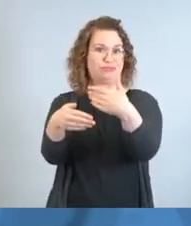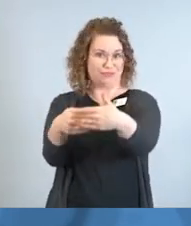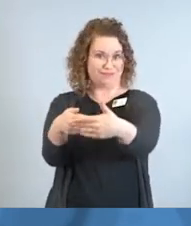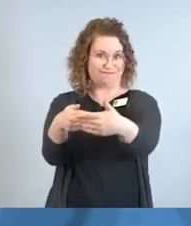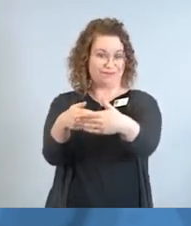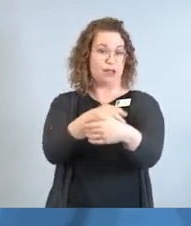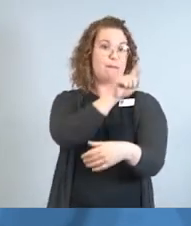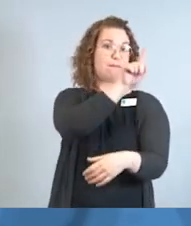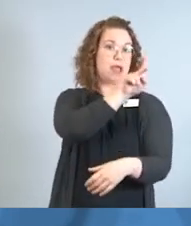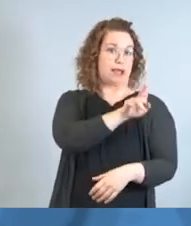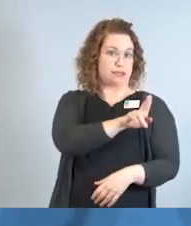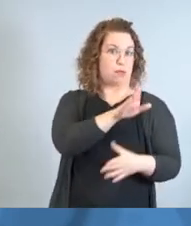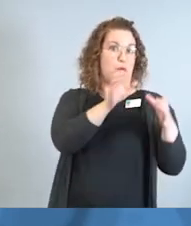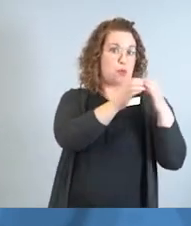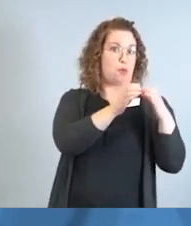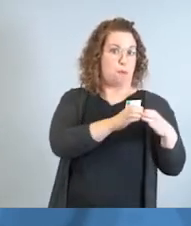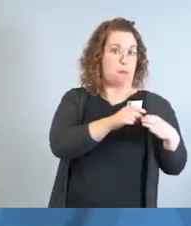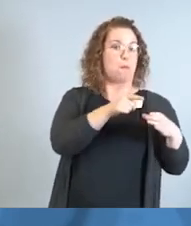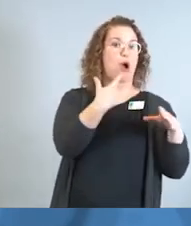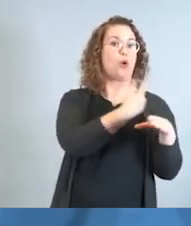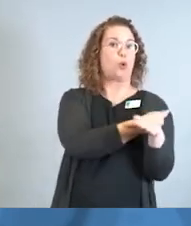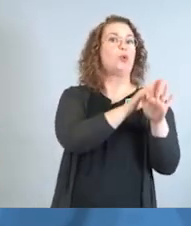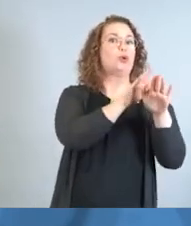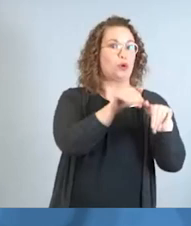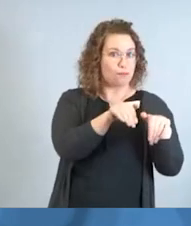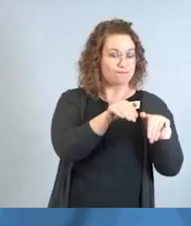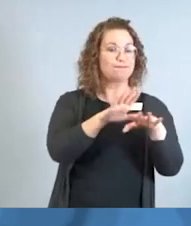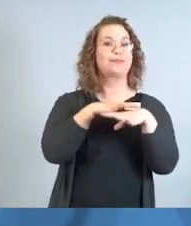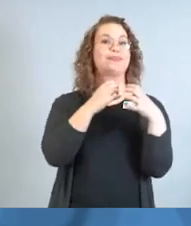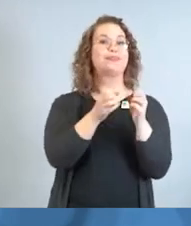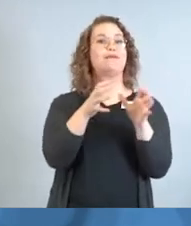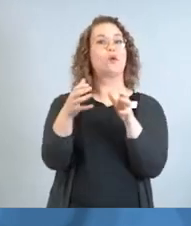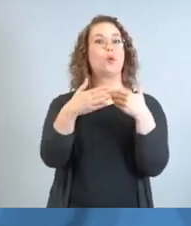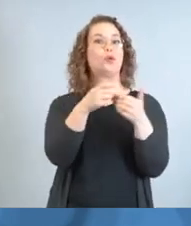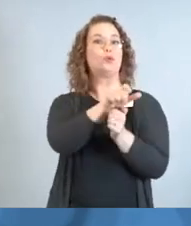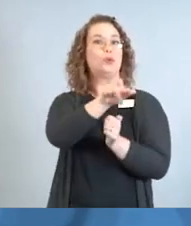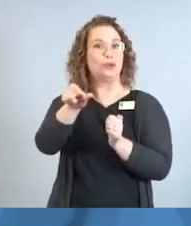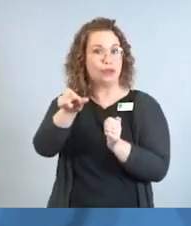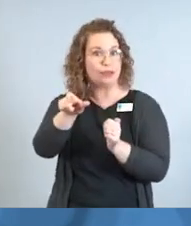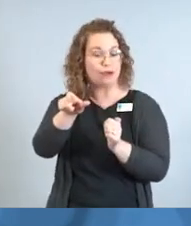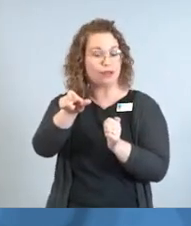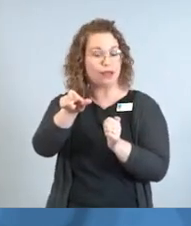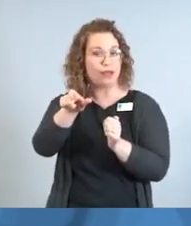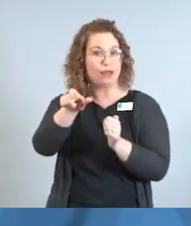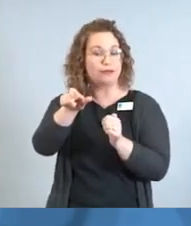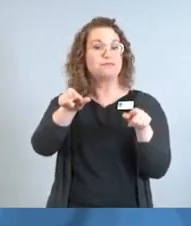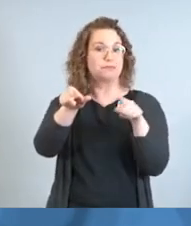Terveydenhuollon työntekijöitä, jotka kuuluvat ensimmäiseen ryhmään, rokotetaan koko ajan.